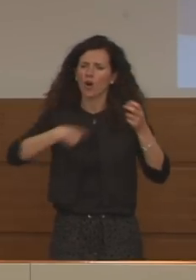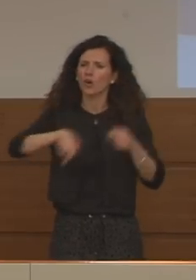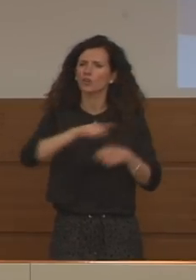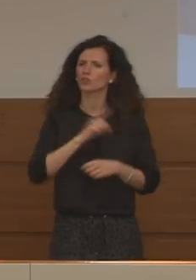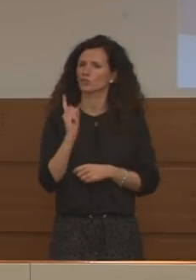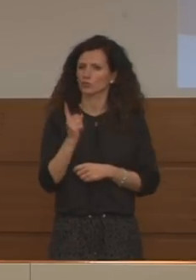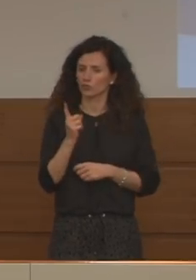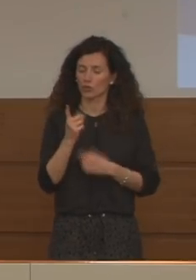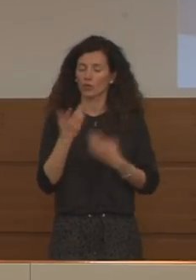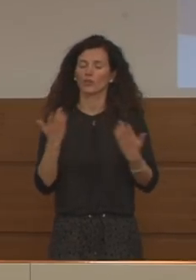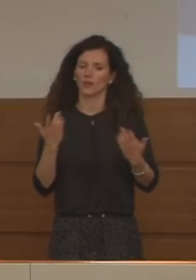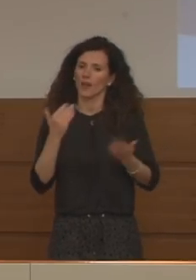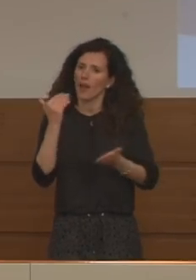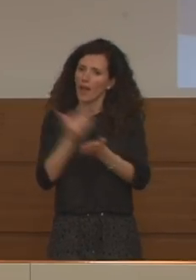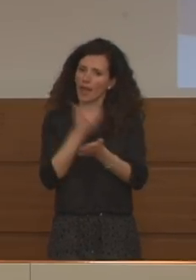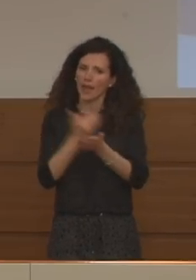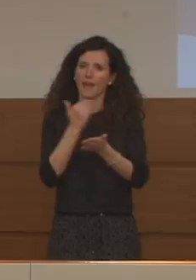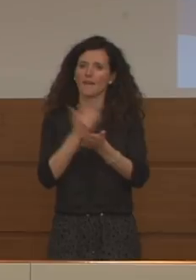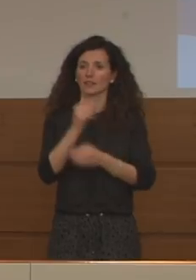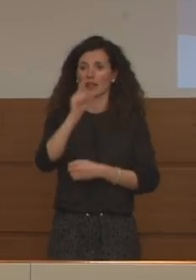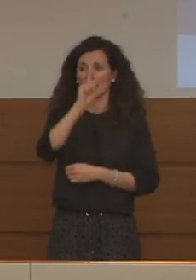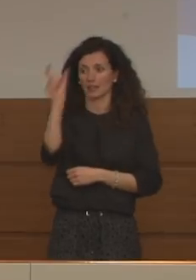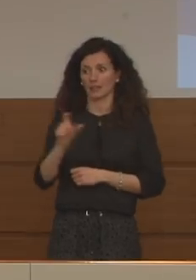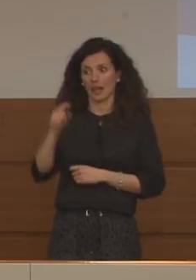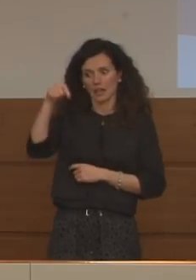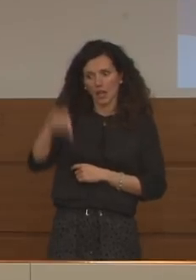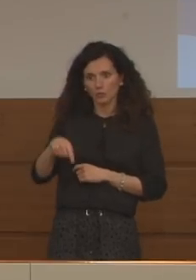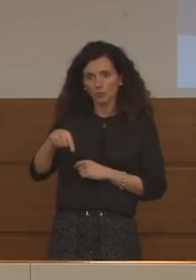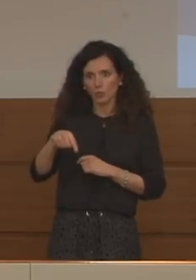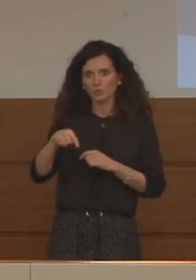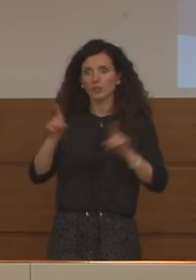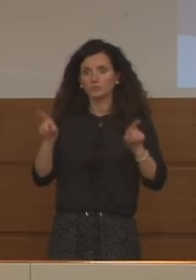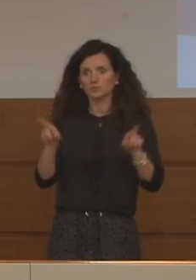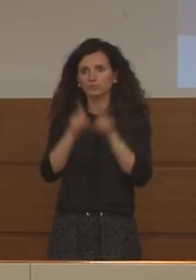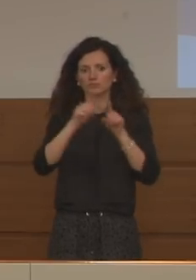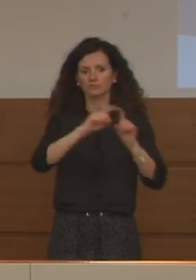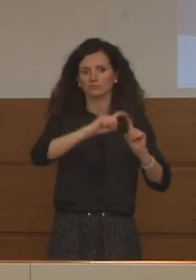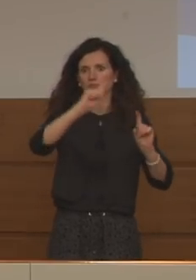Regioni del sud le curve riproducano una caratteristica